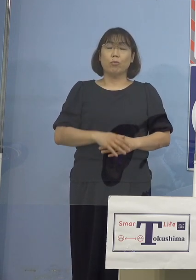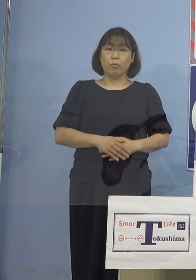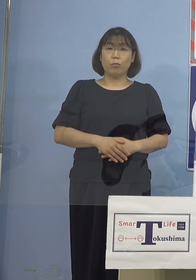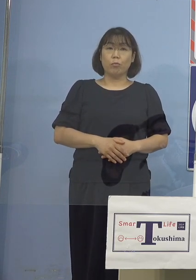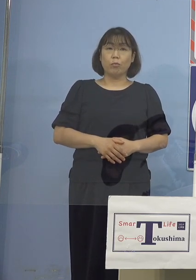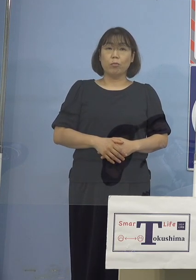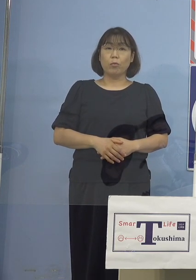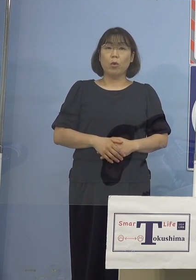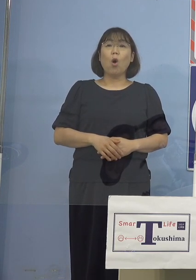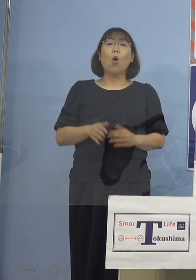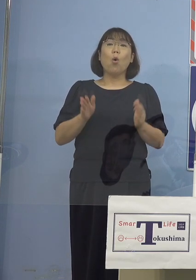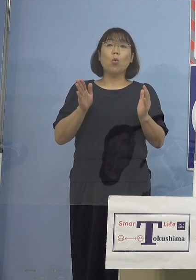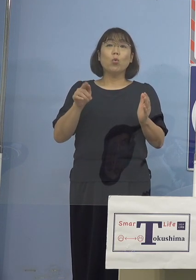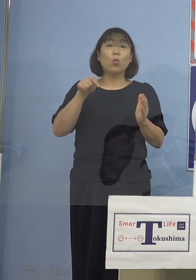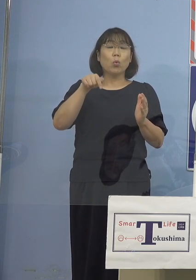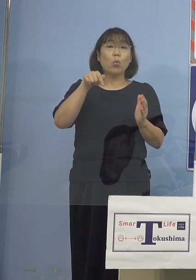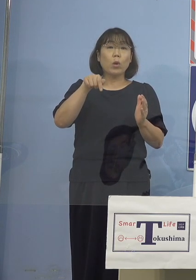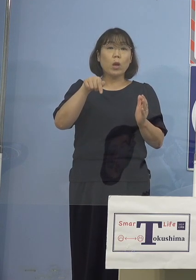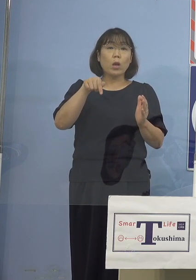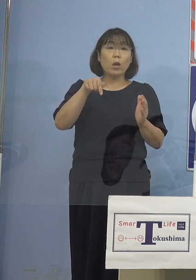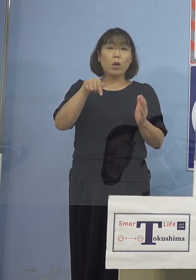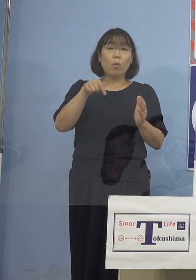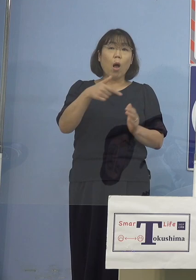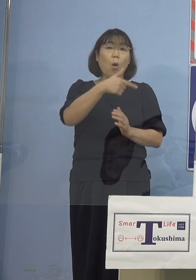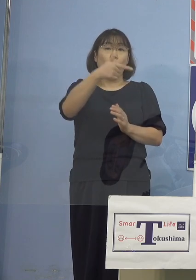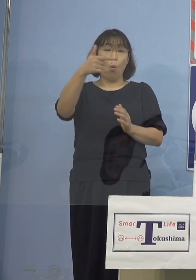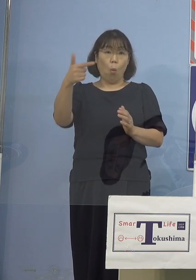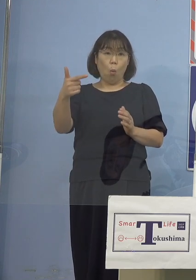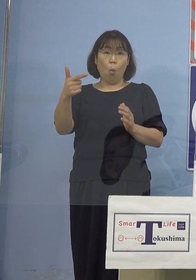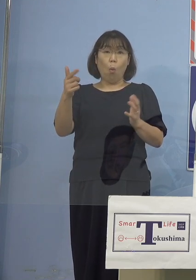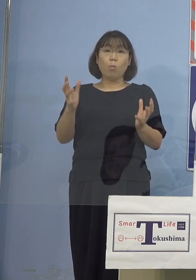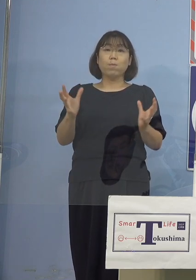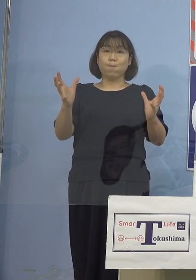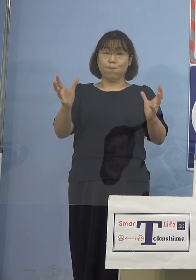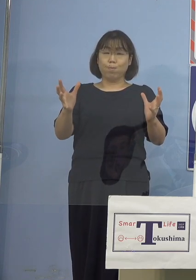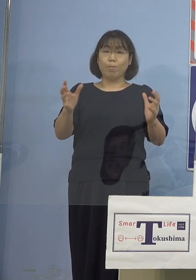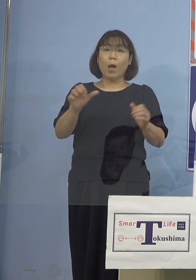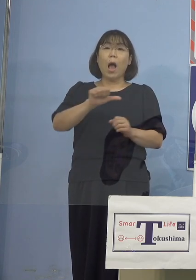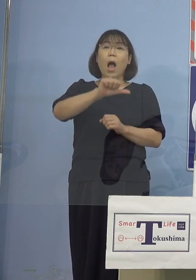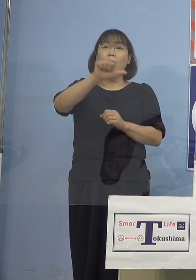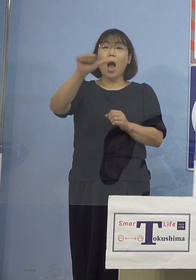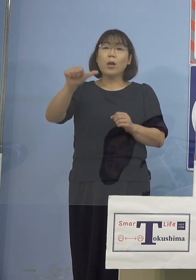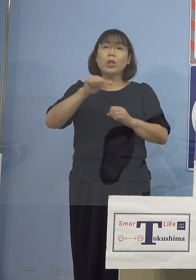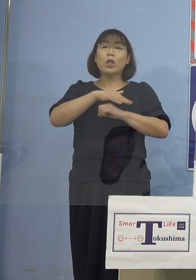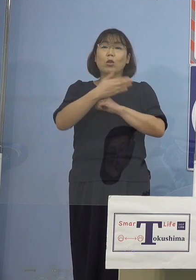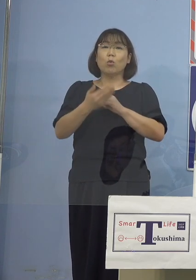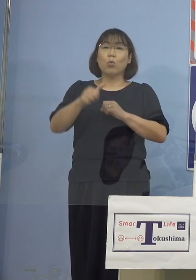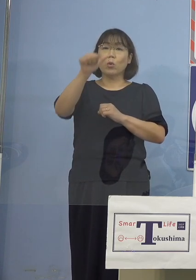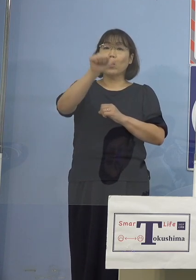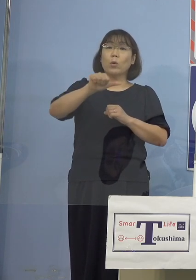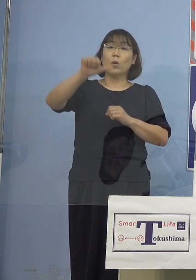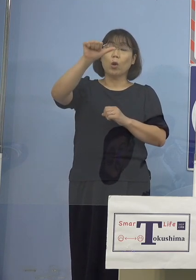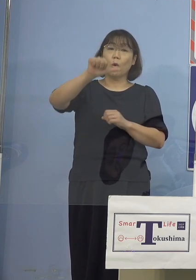ちょうどこれは大規模な しかも「アスティとくしま」という5,000人の会場で行う